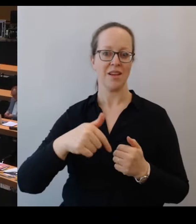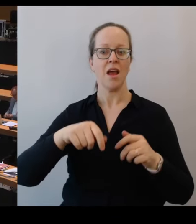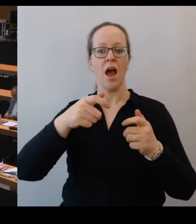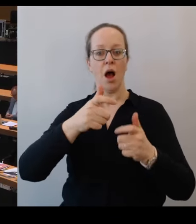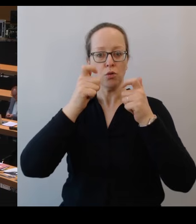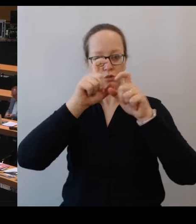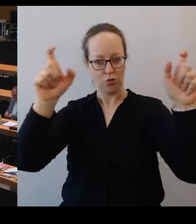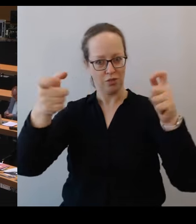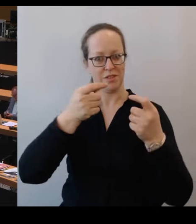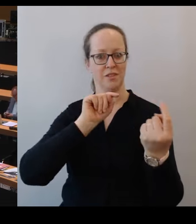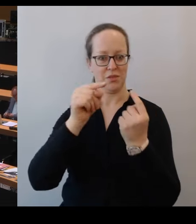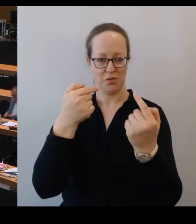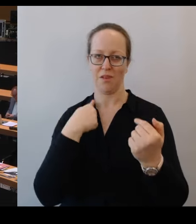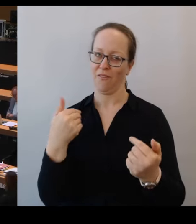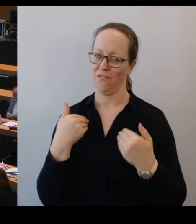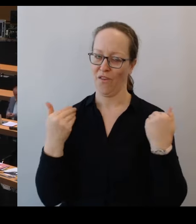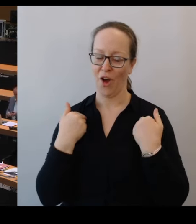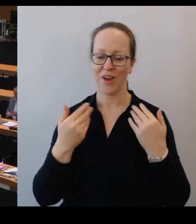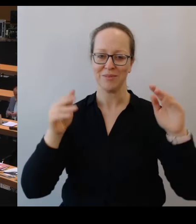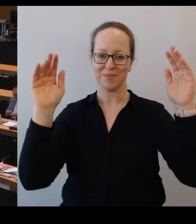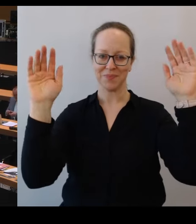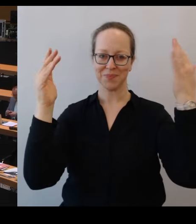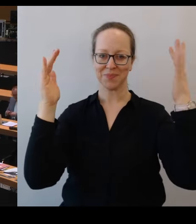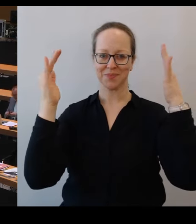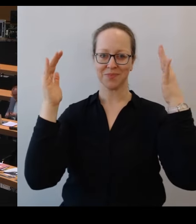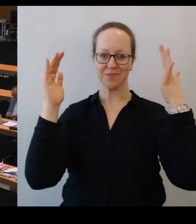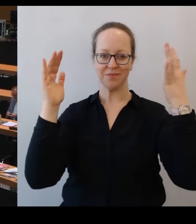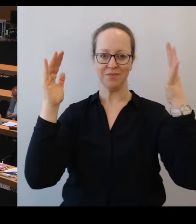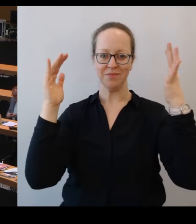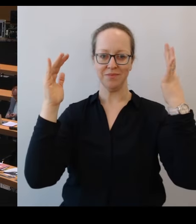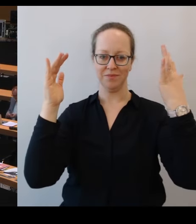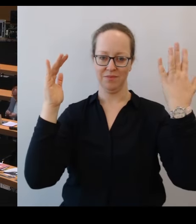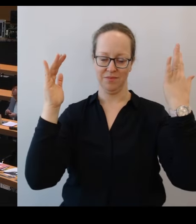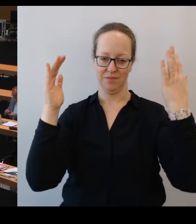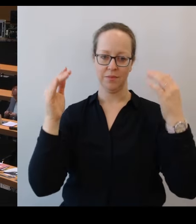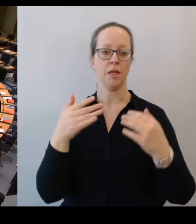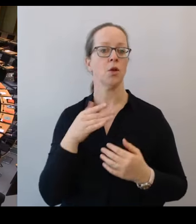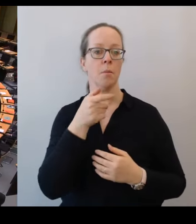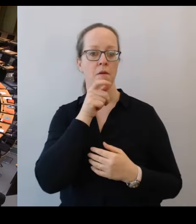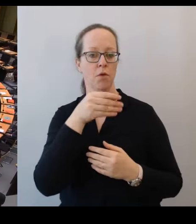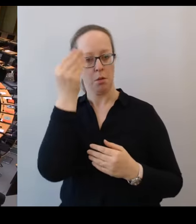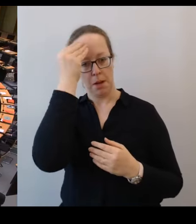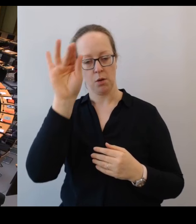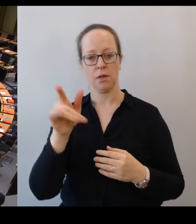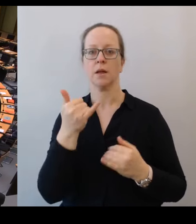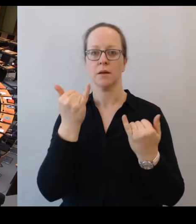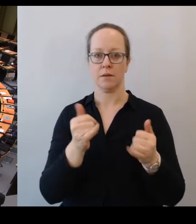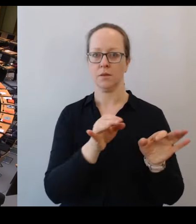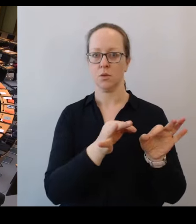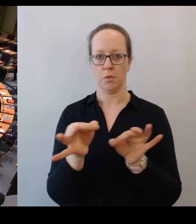(Rednerwechsel) Weitere Wortmeldungen liegen nicht vor. Vorgeschlagen wird die Überweisung des Antrags federführend an den Ausschuss für Arbeit und Soziales und mit beratend an